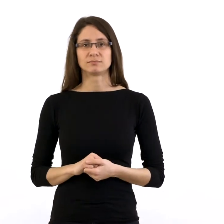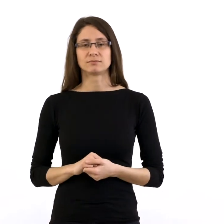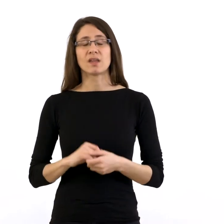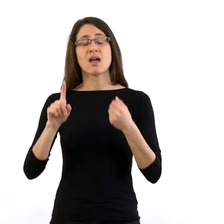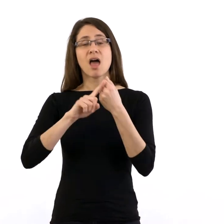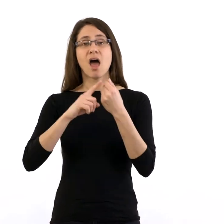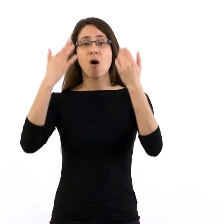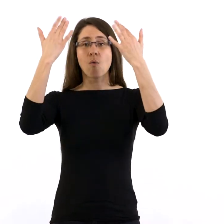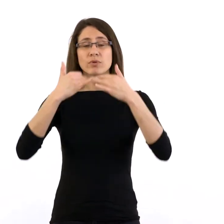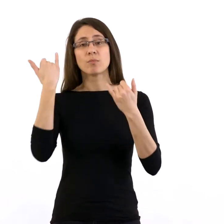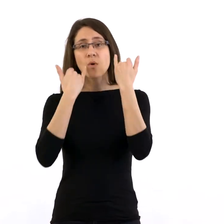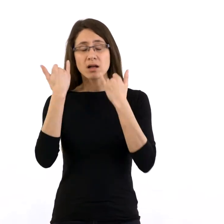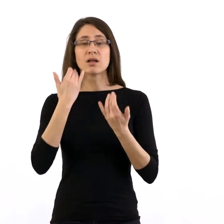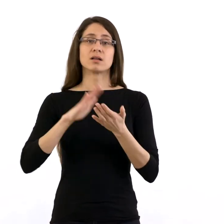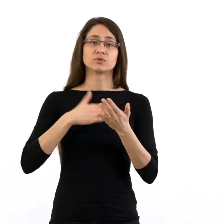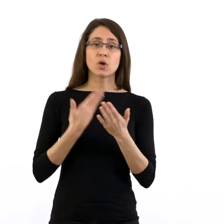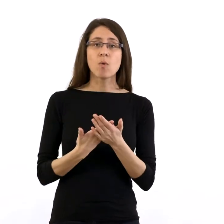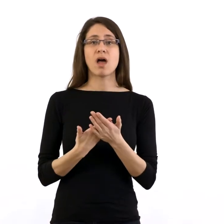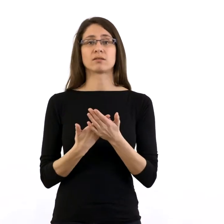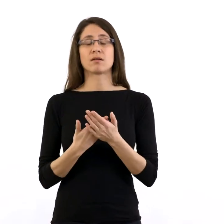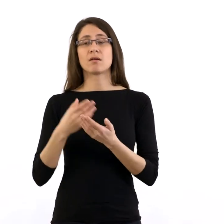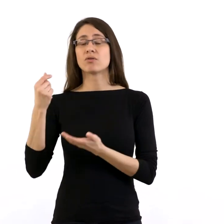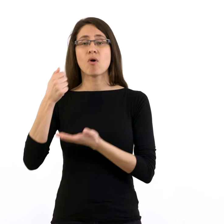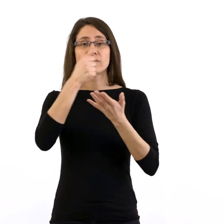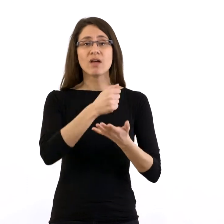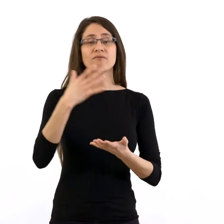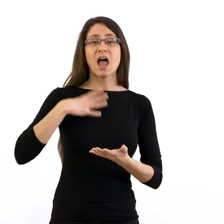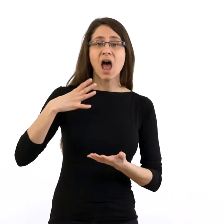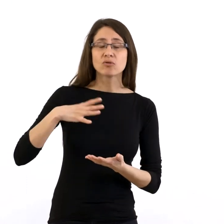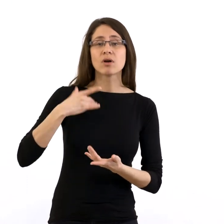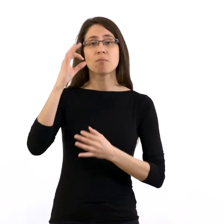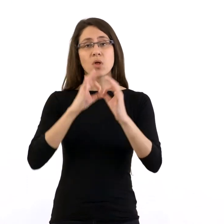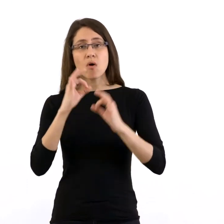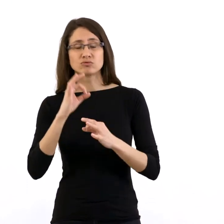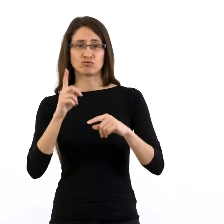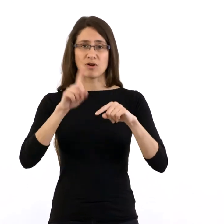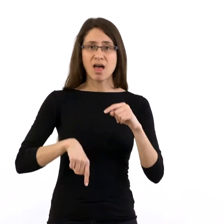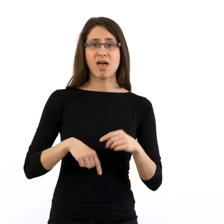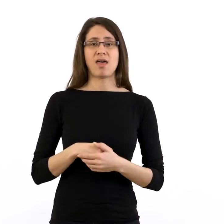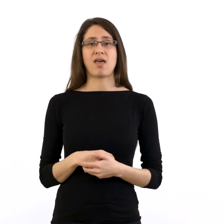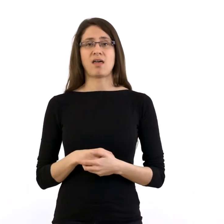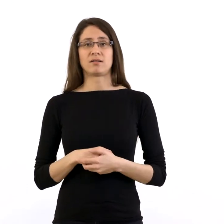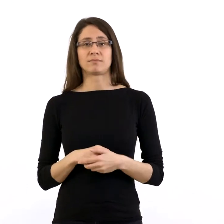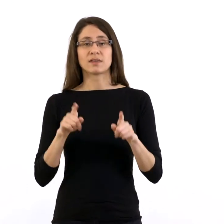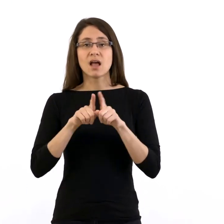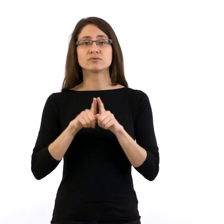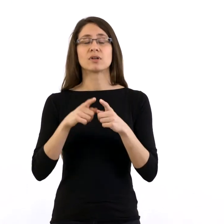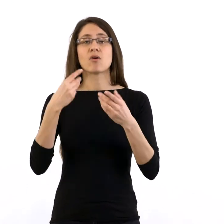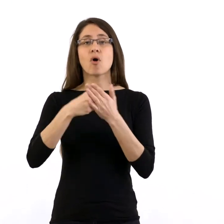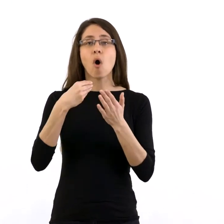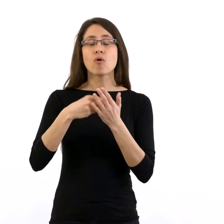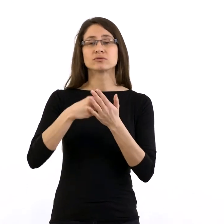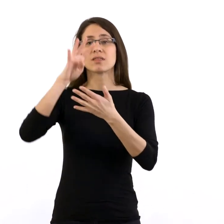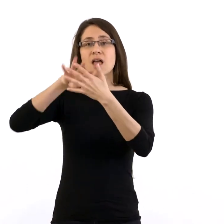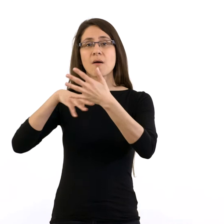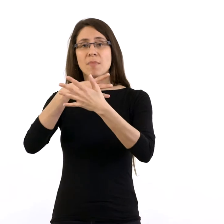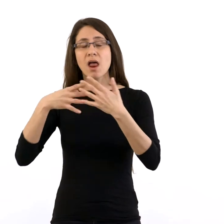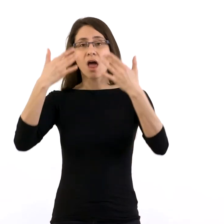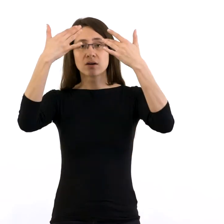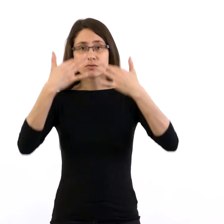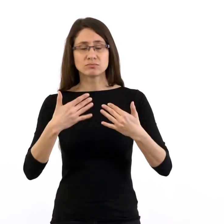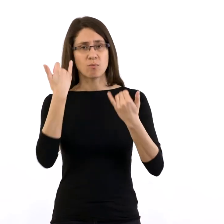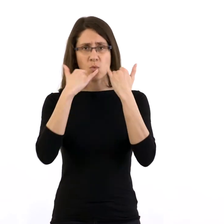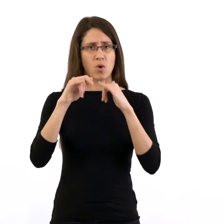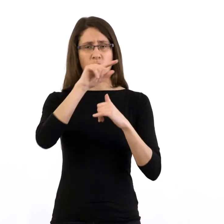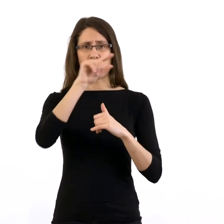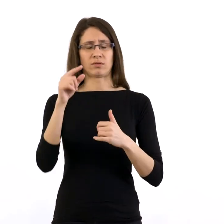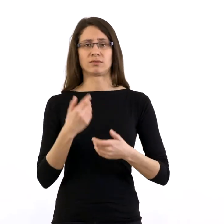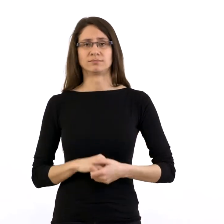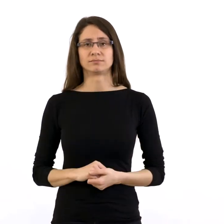błędy rachunkowe (w tym źle wyliczona wartość dofinansowania, nieprawidłowo policzone koszty w harmonogramie rzeczowo-finansowym),